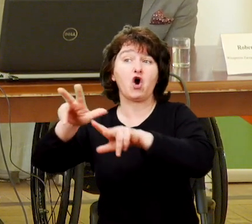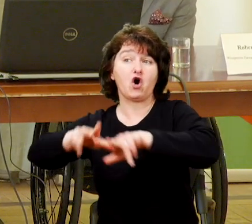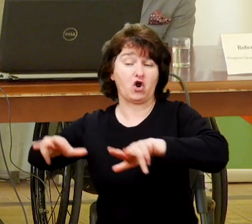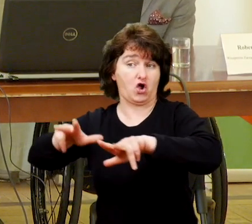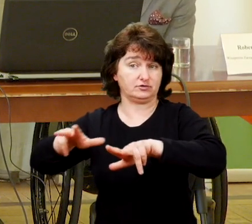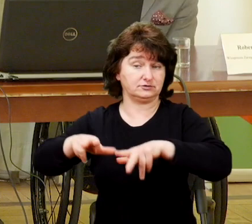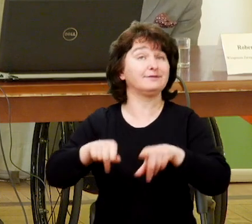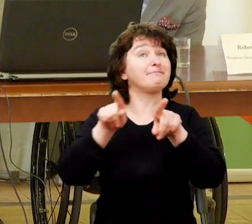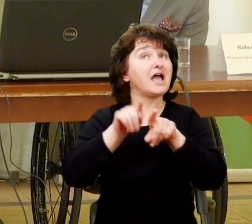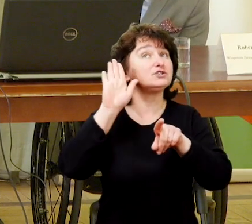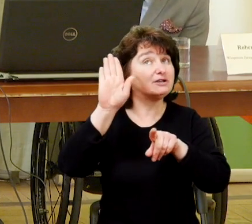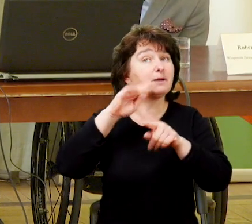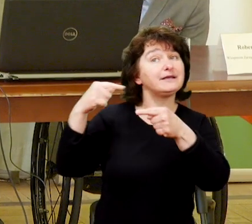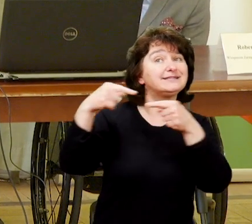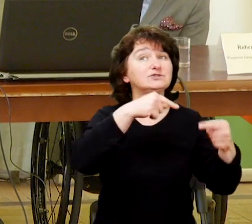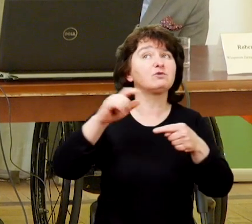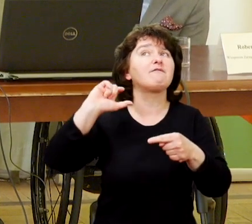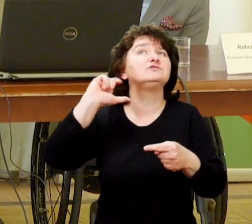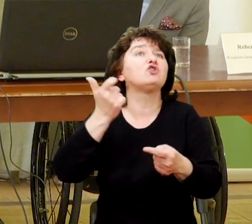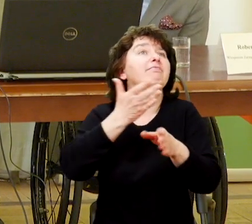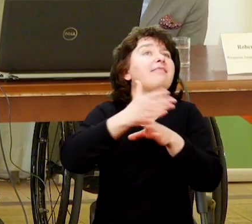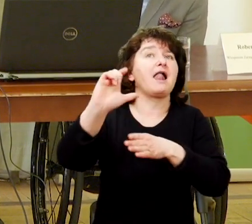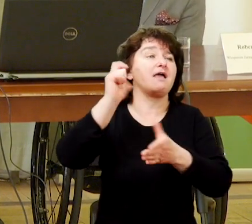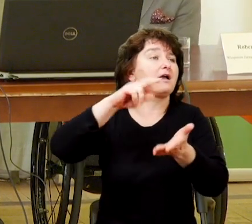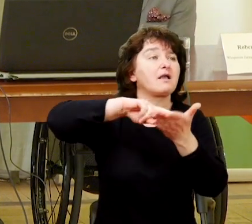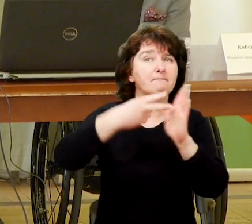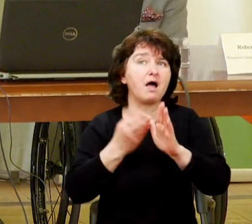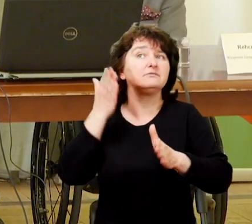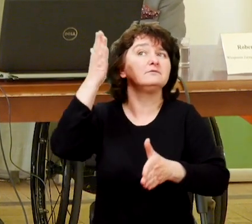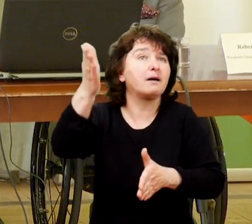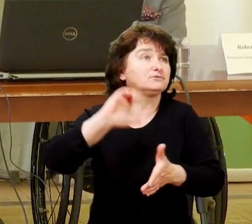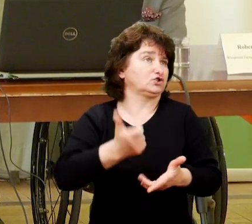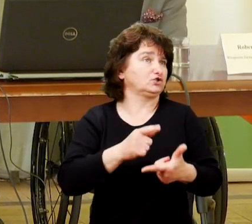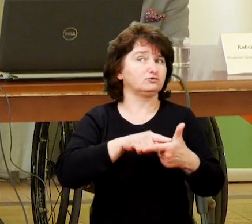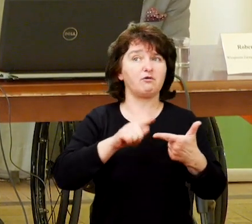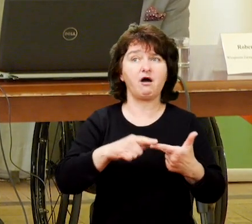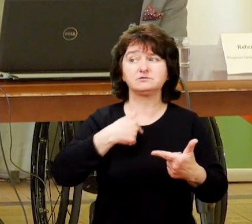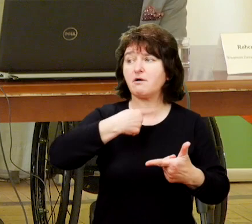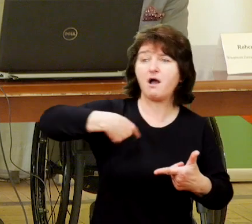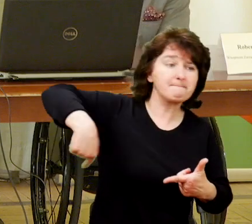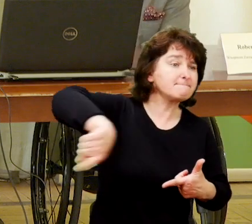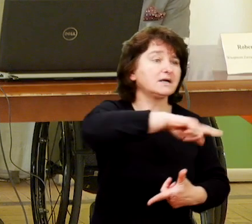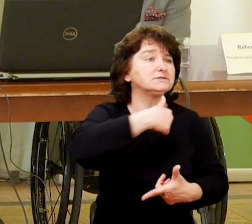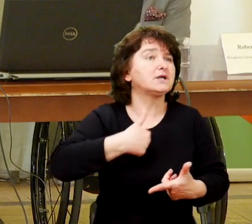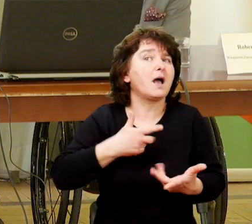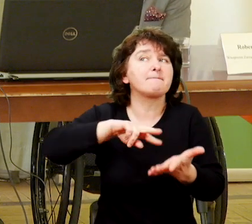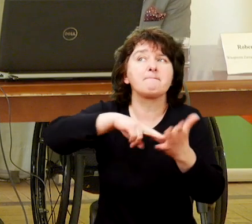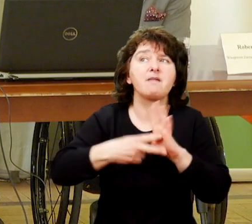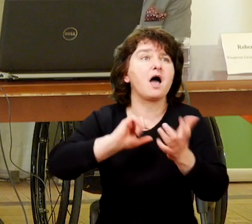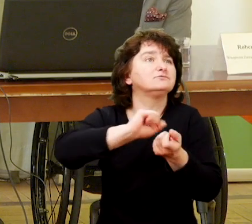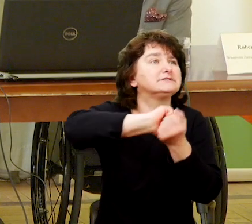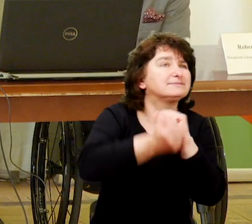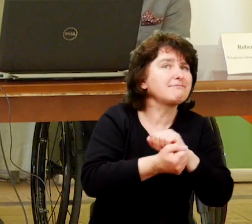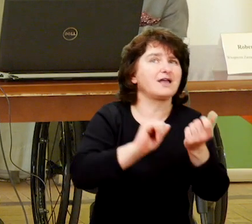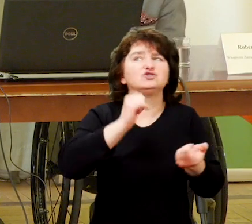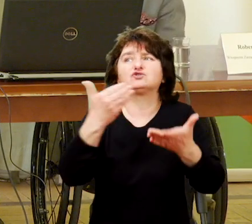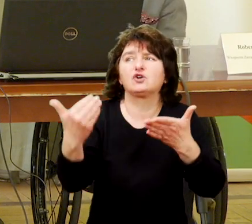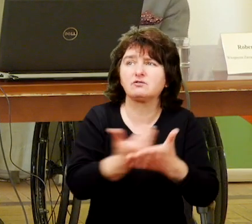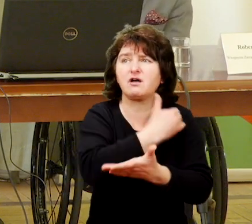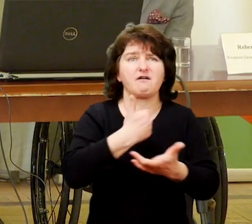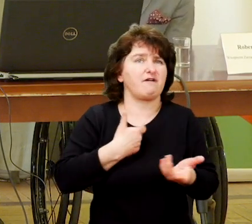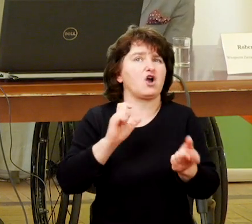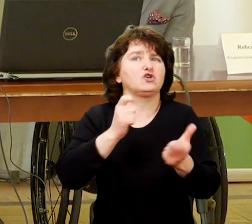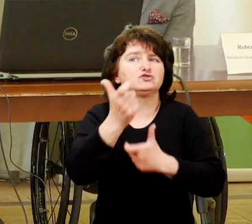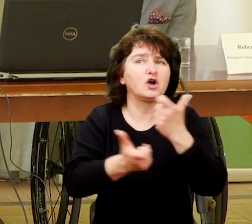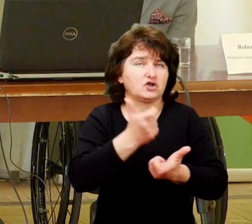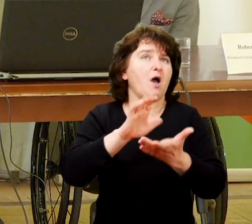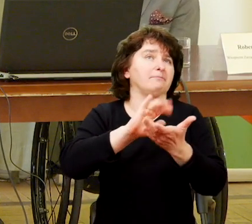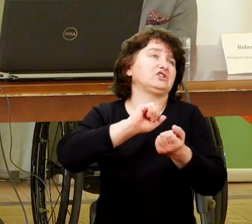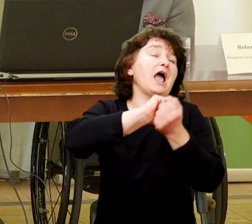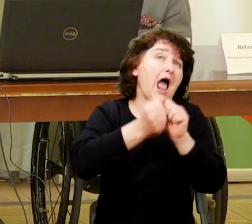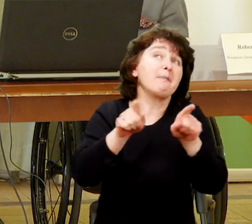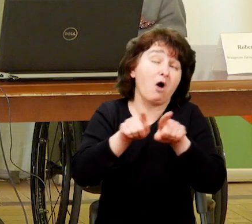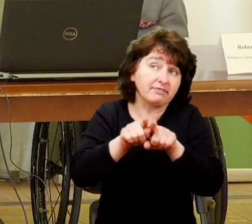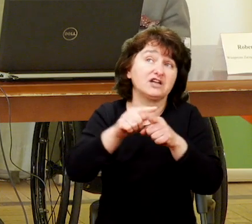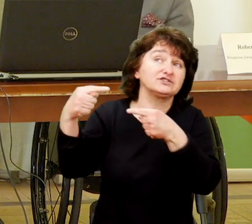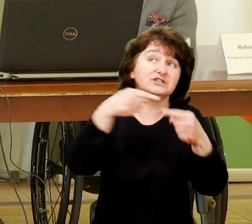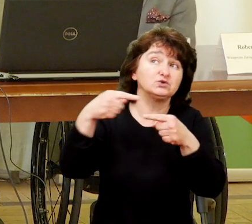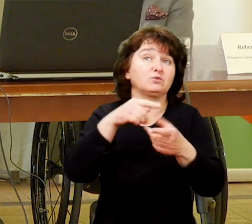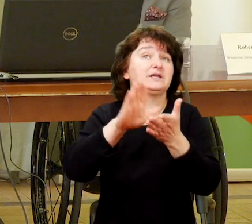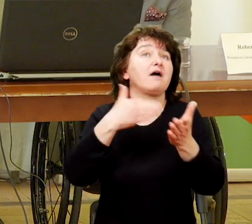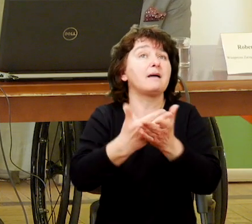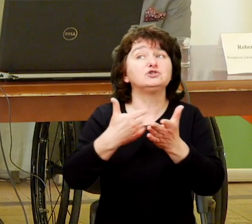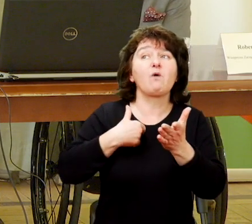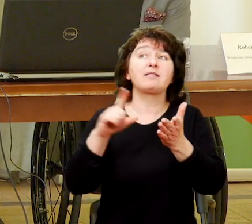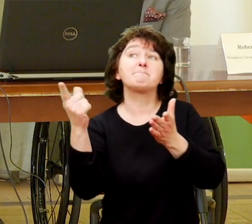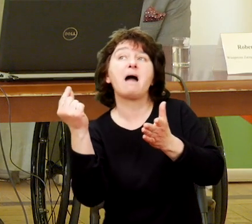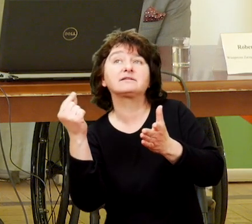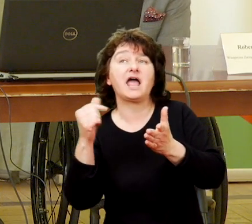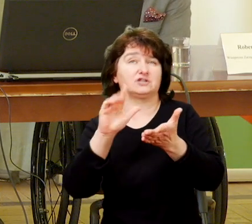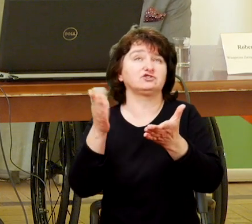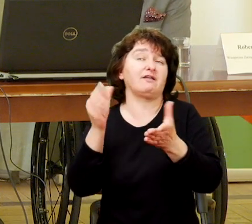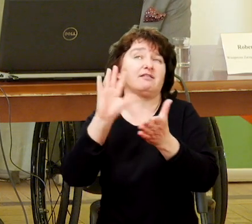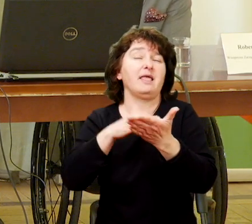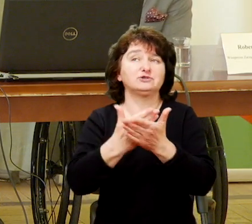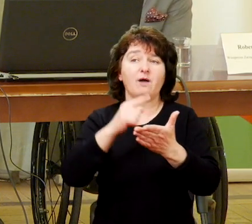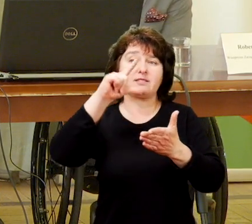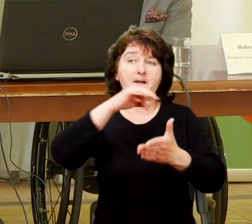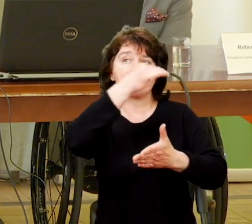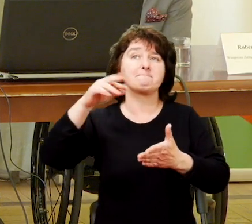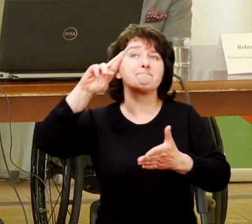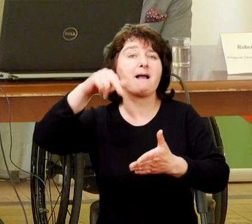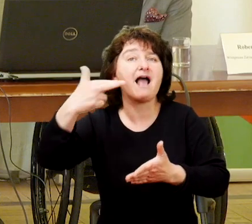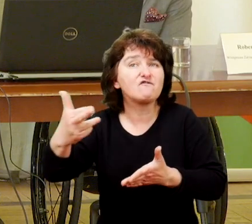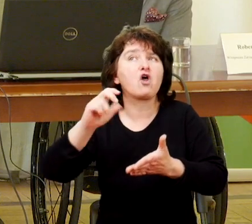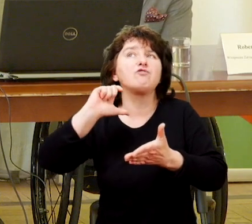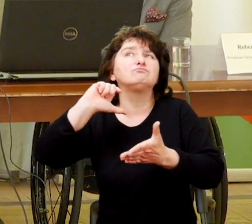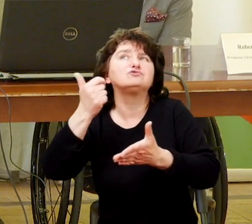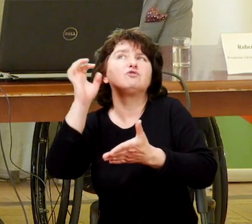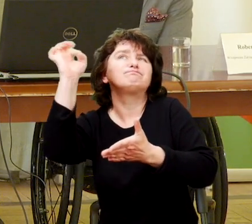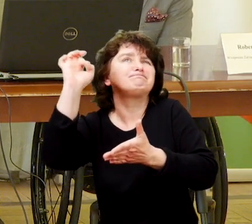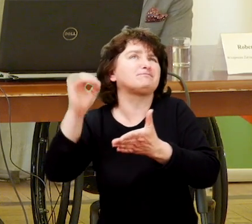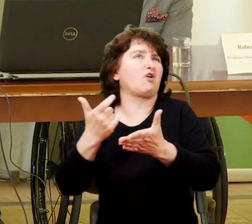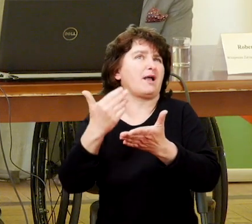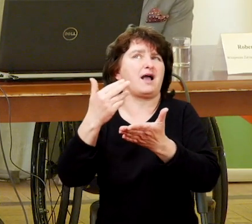Pomówimy o wyzwaniach, co sami moglibyśmy zmienić, ale też co nasi partnerzy instytucjonalni, tacy na przykład jak Państwowy Fundusz Rehabilitacji Osób Niepełnosprawnych,